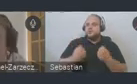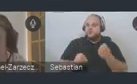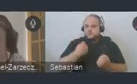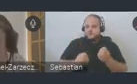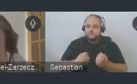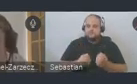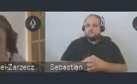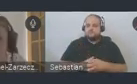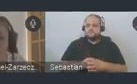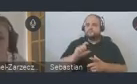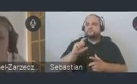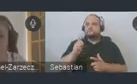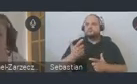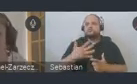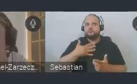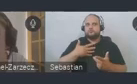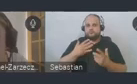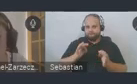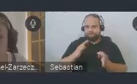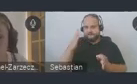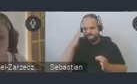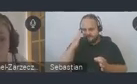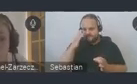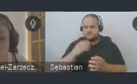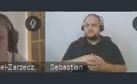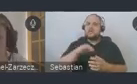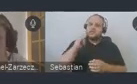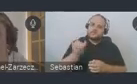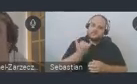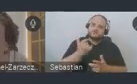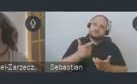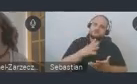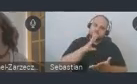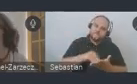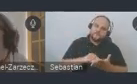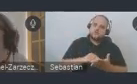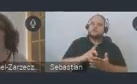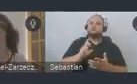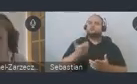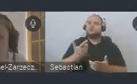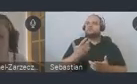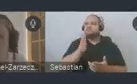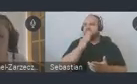co zabierają ze sobą, co by się mogło jeszcze przydać, a co w ogóle było nieprzydatne.